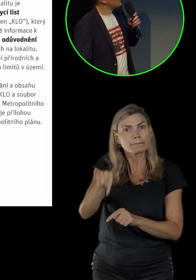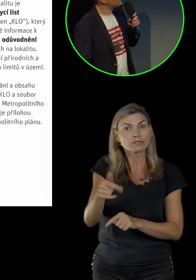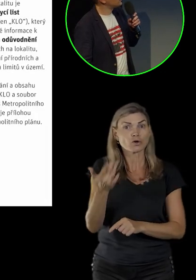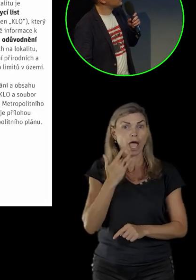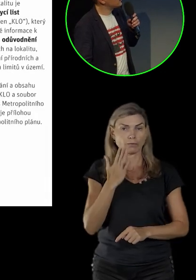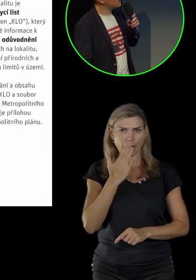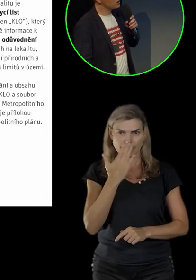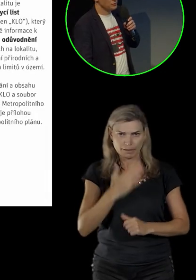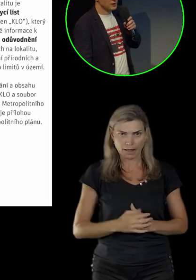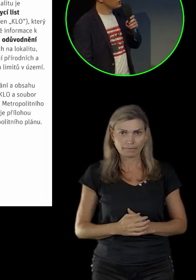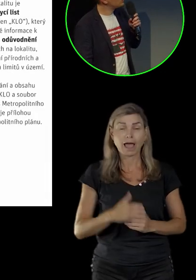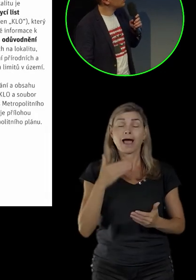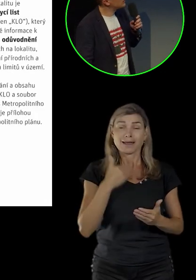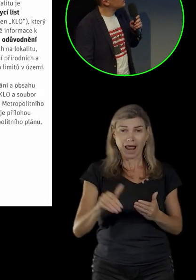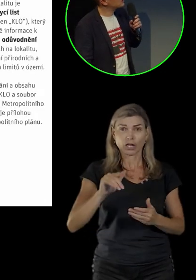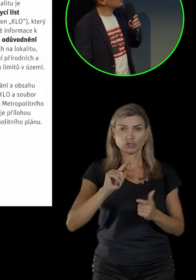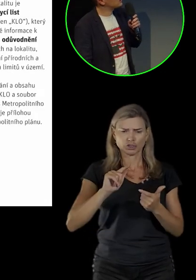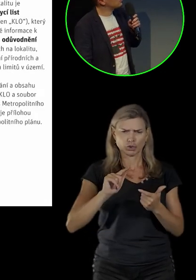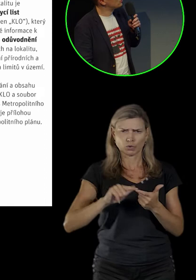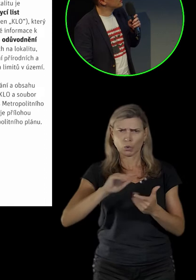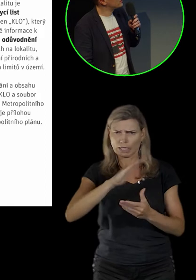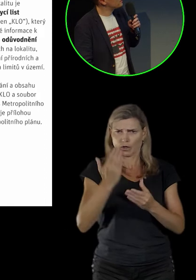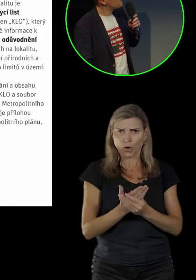A každý krycí list je ještě doplněn druhým dokumentem, krycím listem odůvodnění.